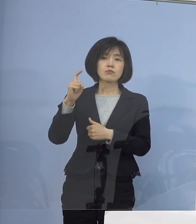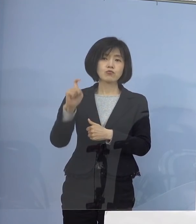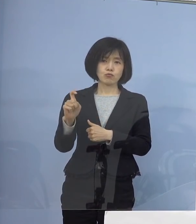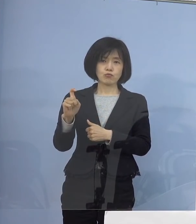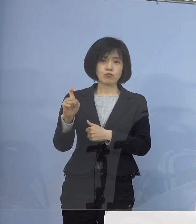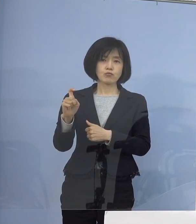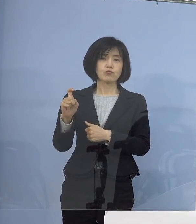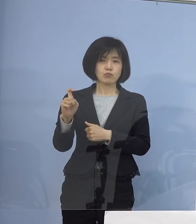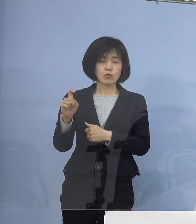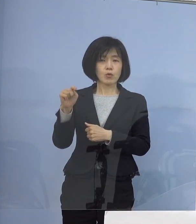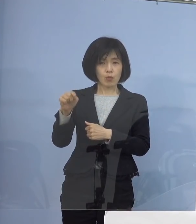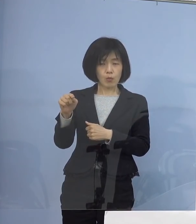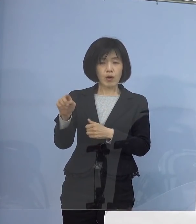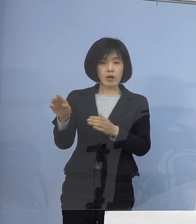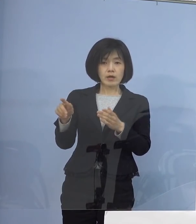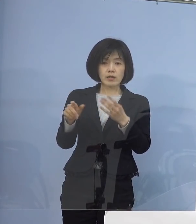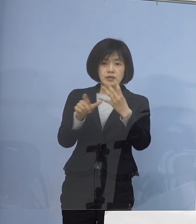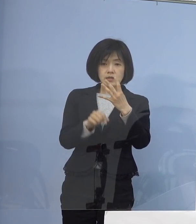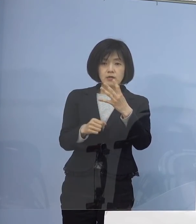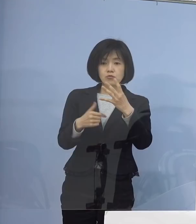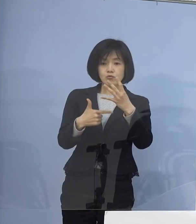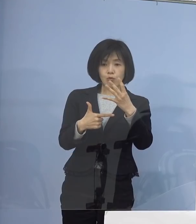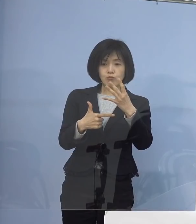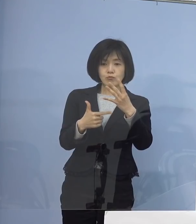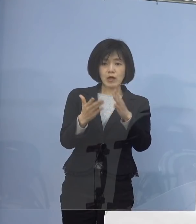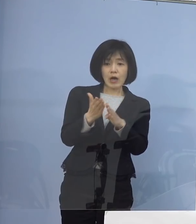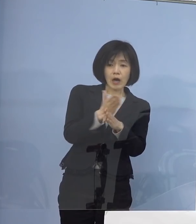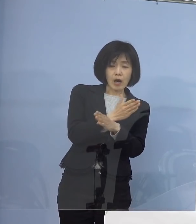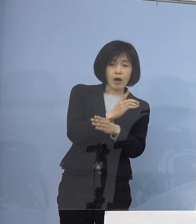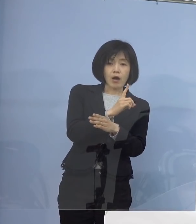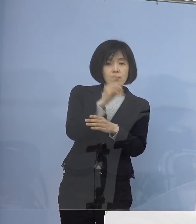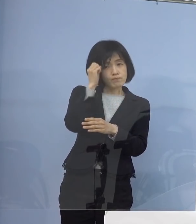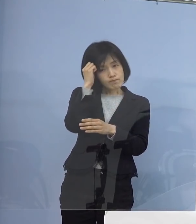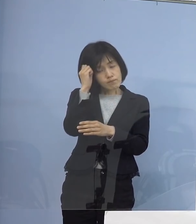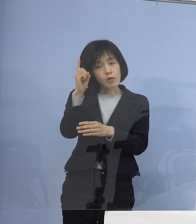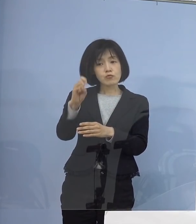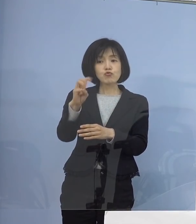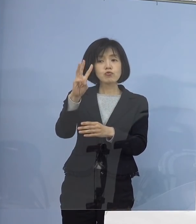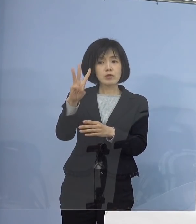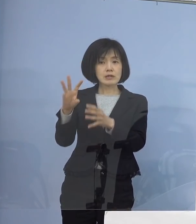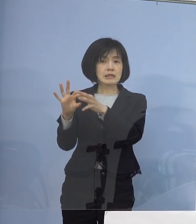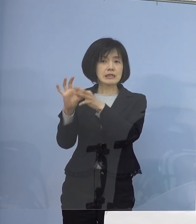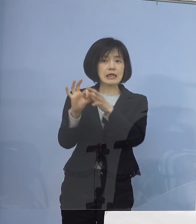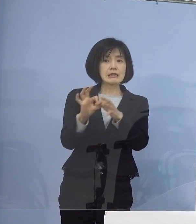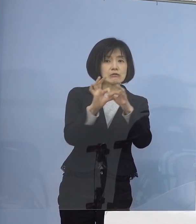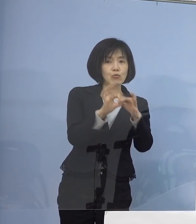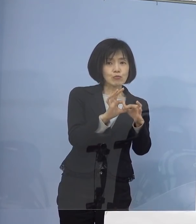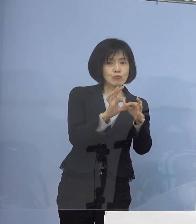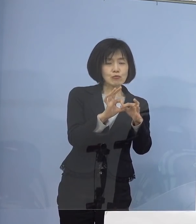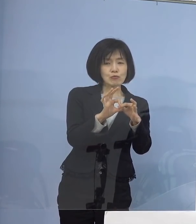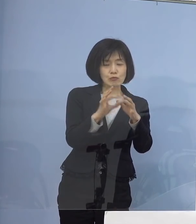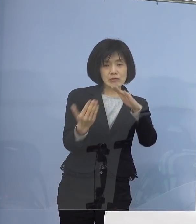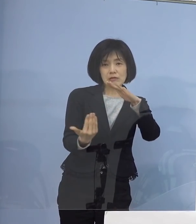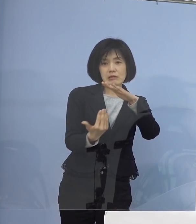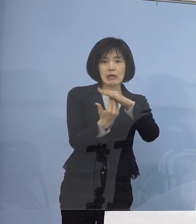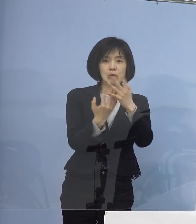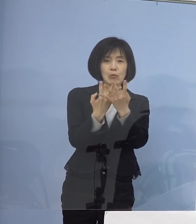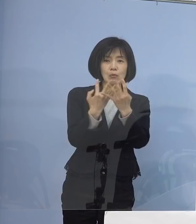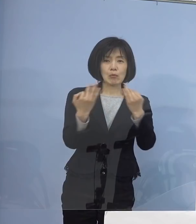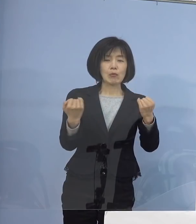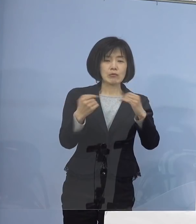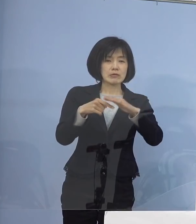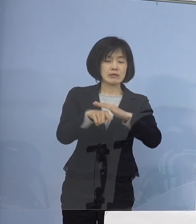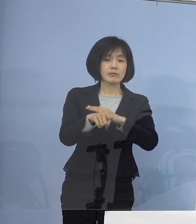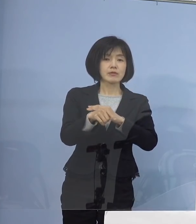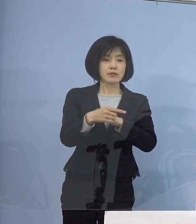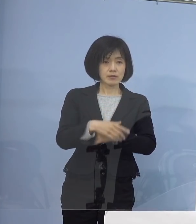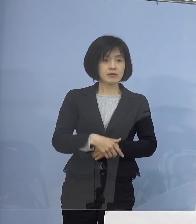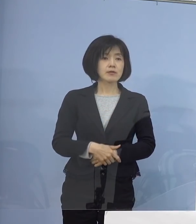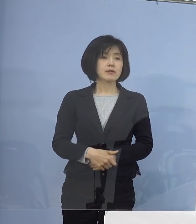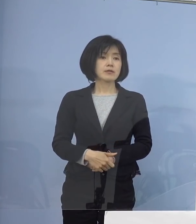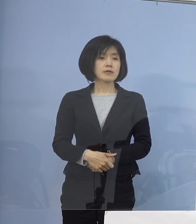これは4月6日から13日連続での 過去最高更新ということであります